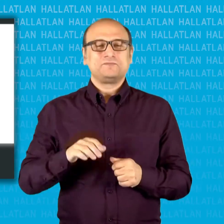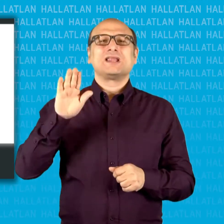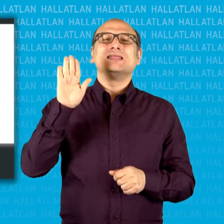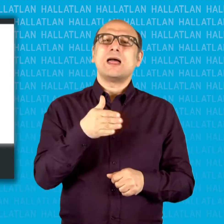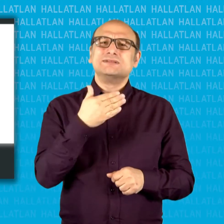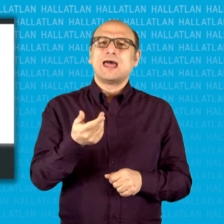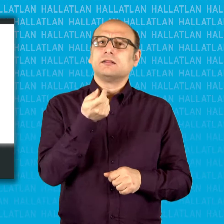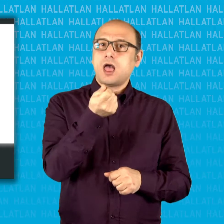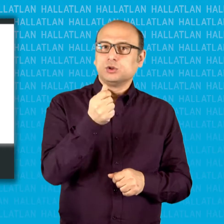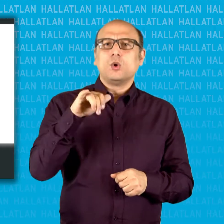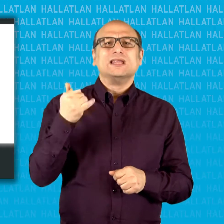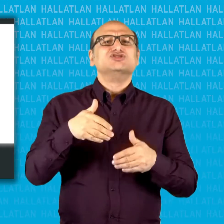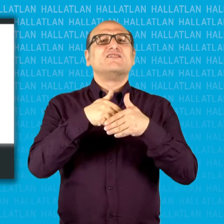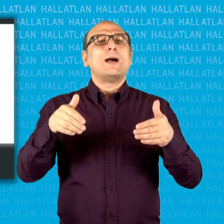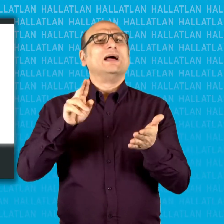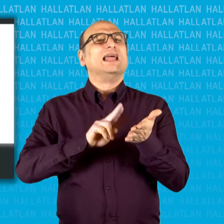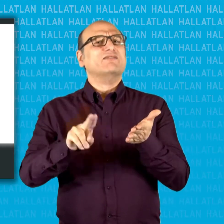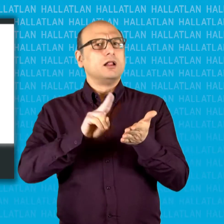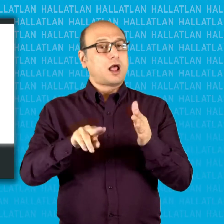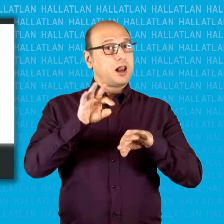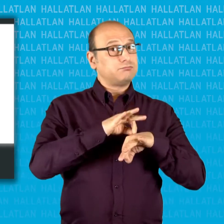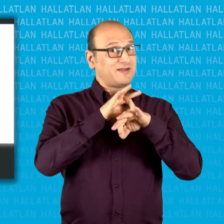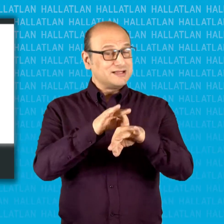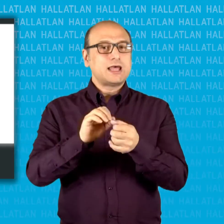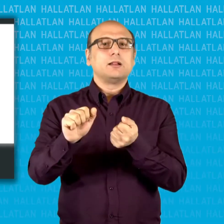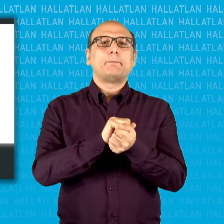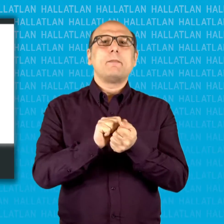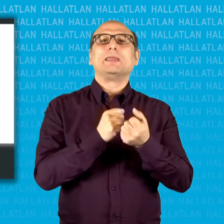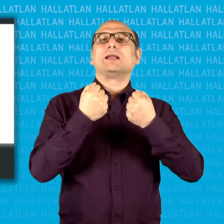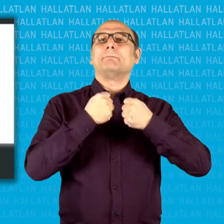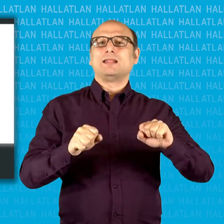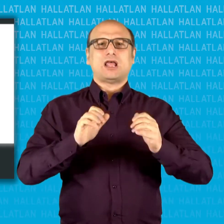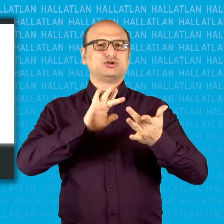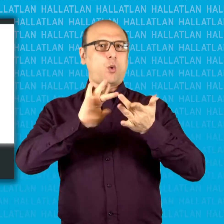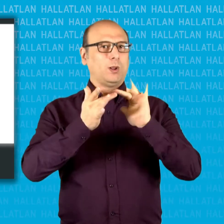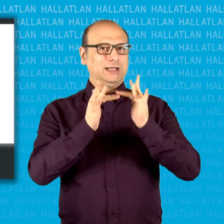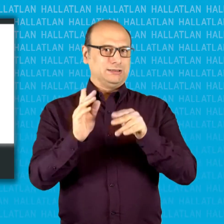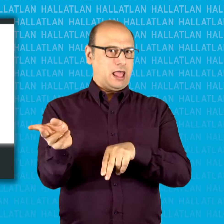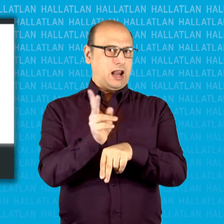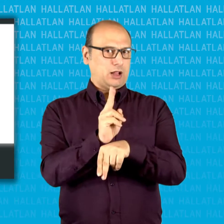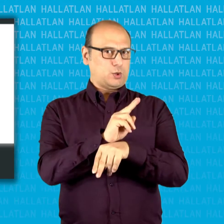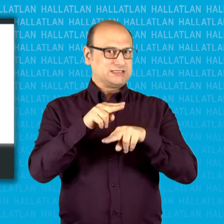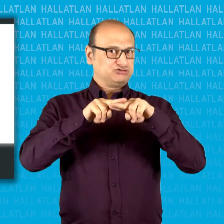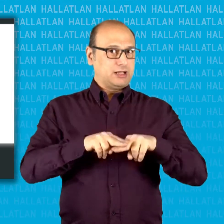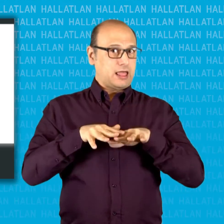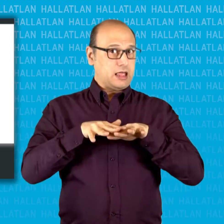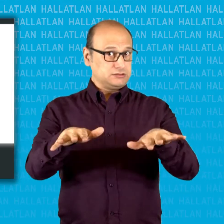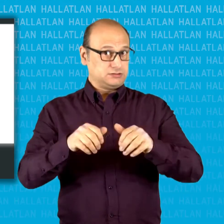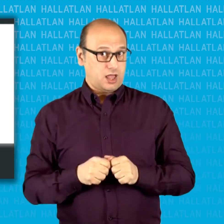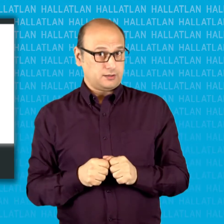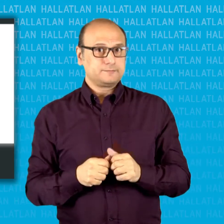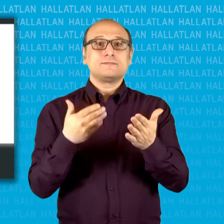Papírmentes, online ellenőrzési rendszert vezetett be a Nemzeti Adó- és Vámhivatal (NAV)